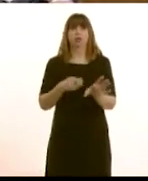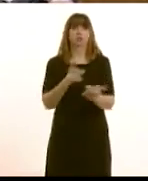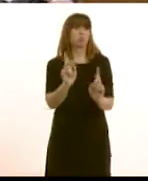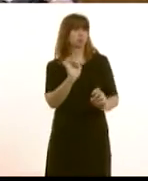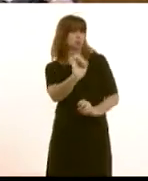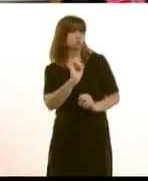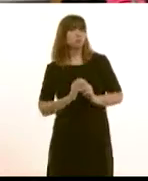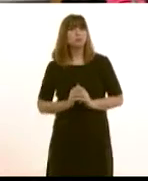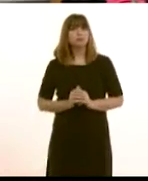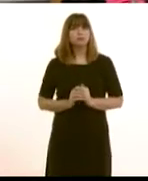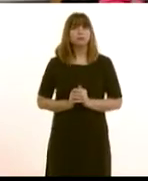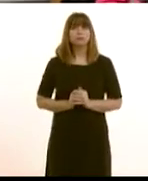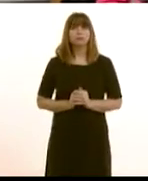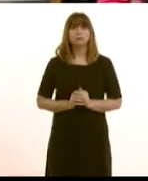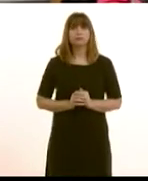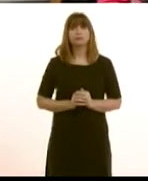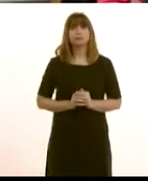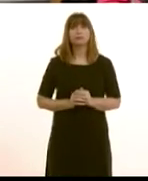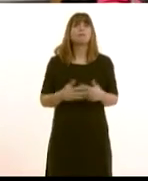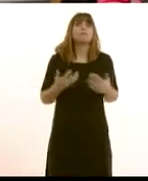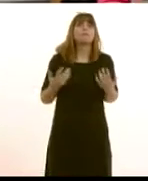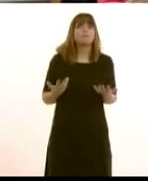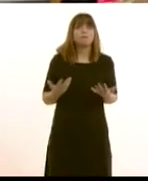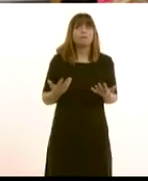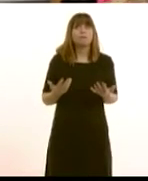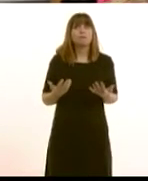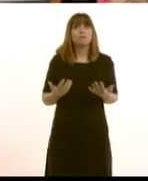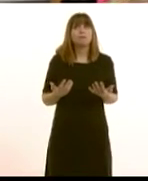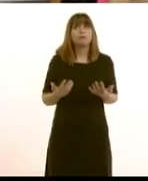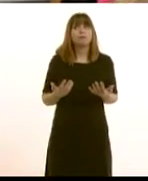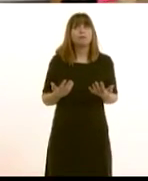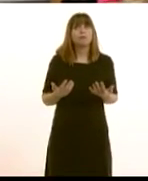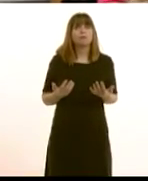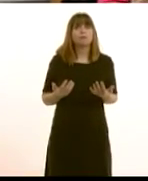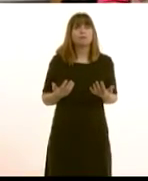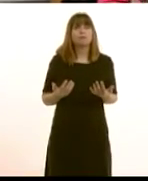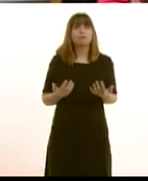ar bolisÔau Plaid Cymru oedd hyn, ond dyna fe. Fe atebaf y cwestiwn, wrth gwrs. Mae twristiaeth